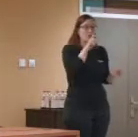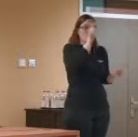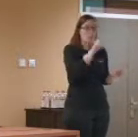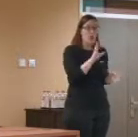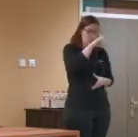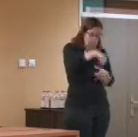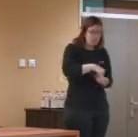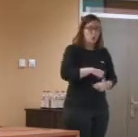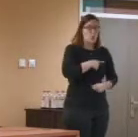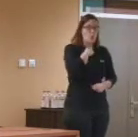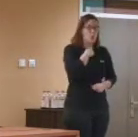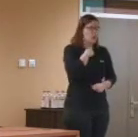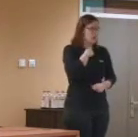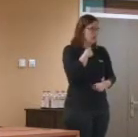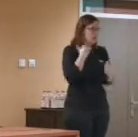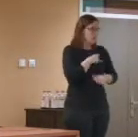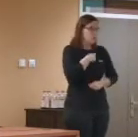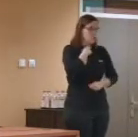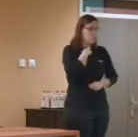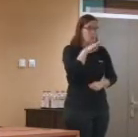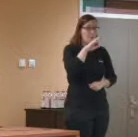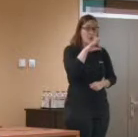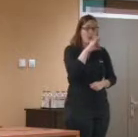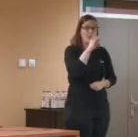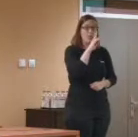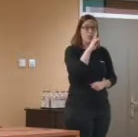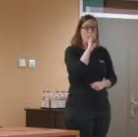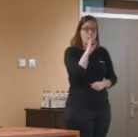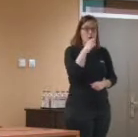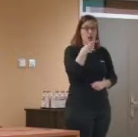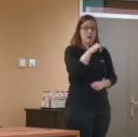general de RTVV. Uno de los directores generales